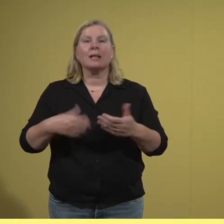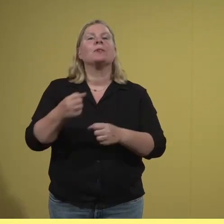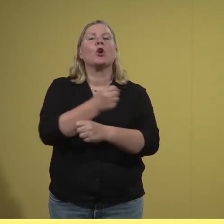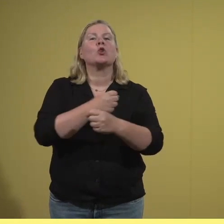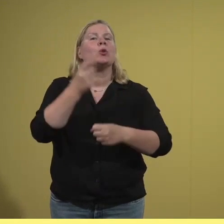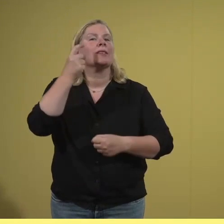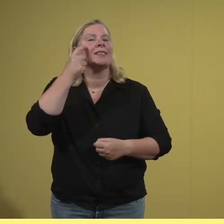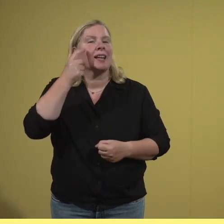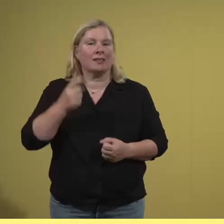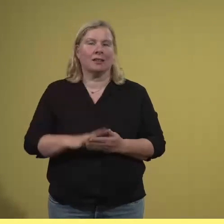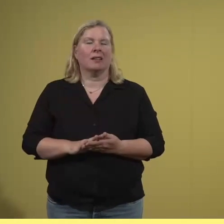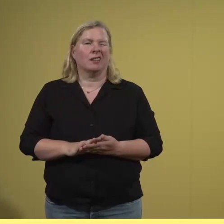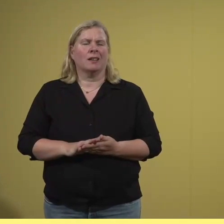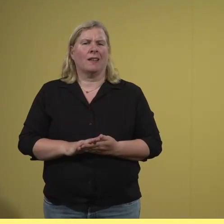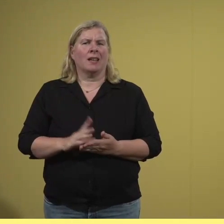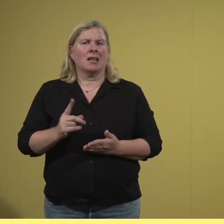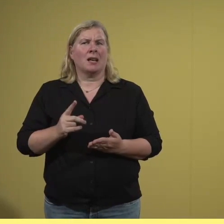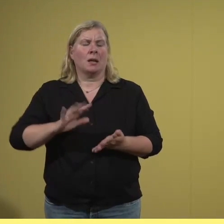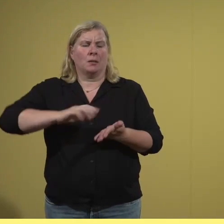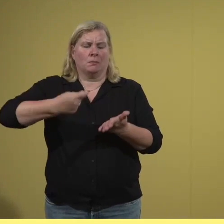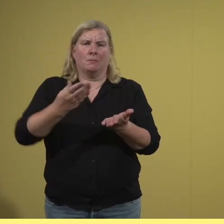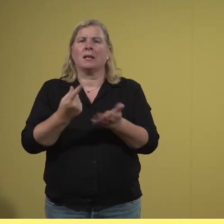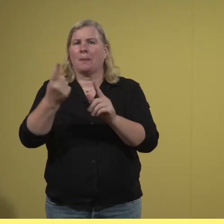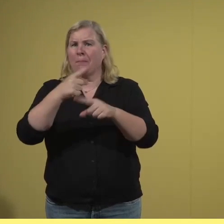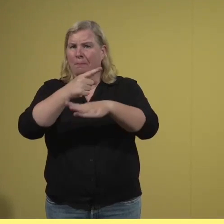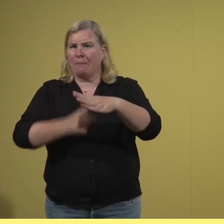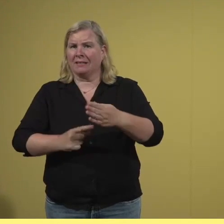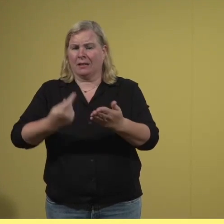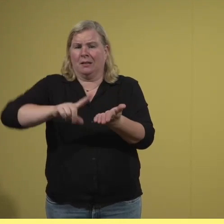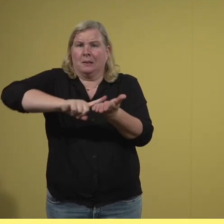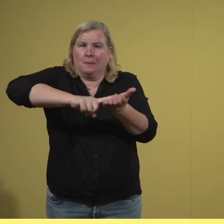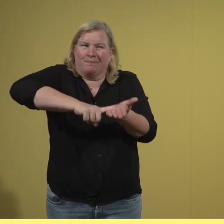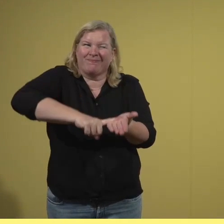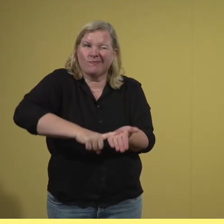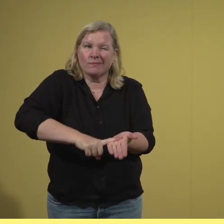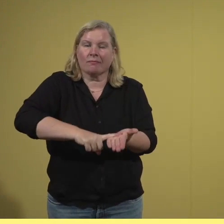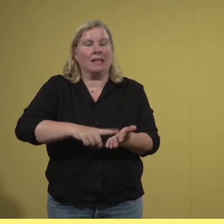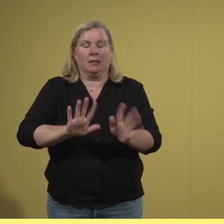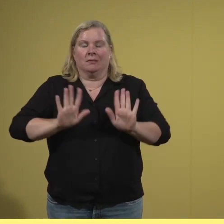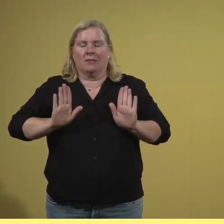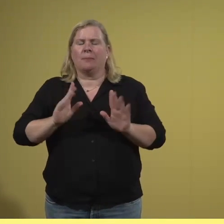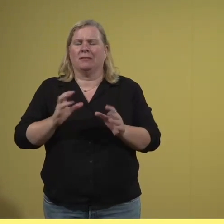Und jetzt gibt es ja den Küchentrick, den wir jetzt aber mit Messern natürlich nicht zeigen. Normalerweise kannst du die Limette einschneiden